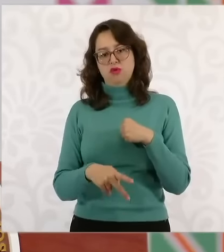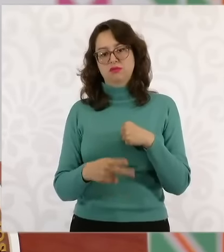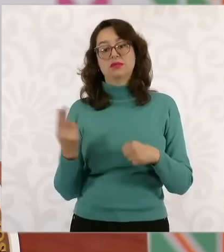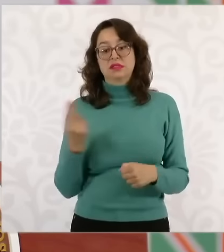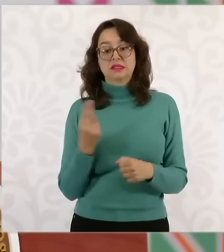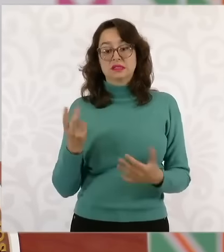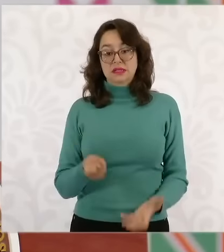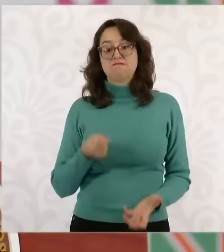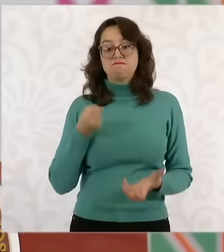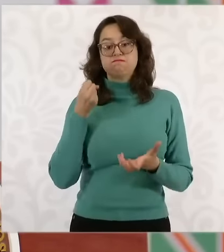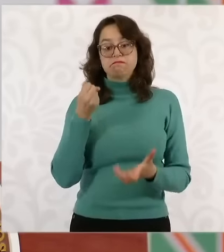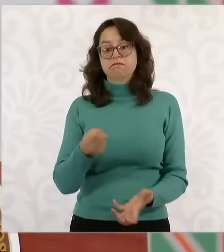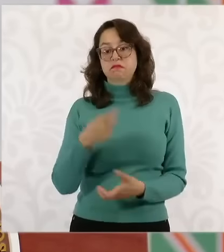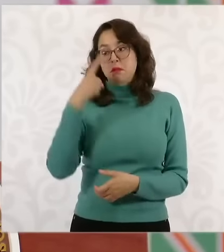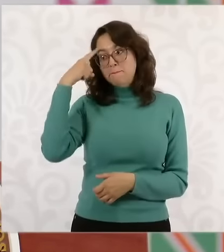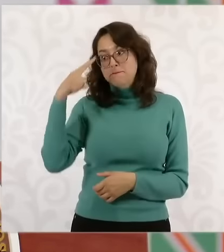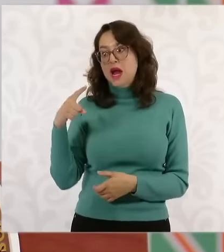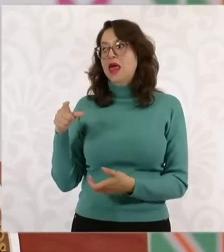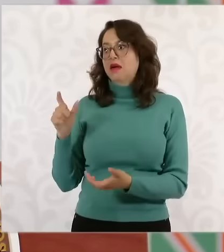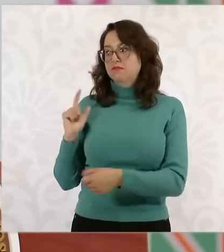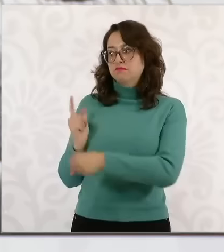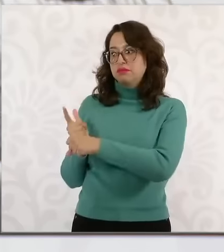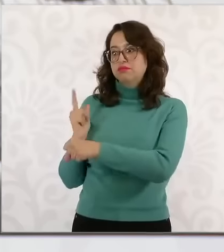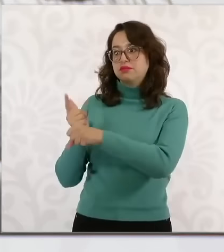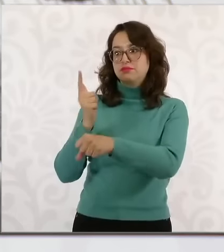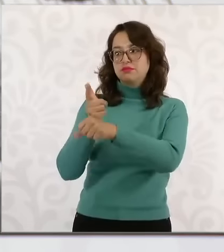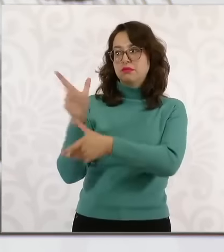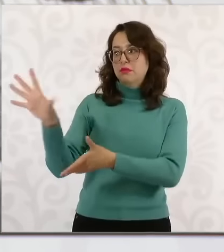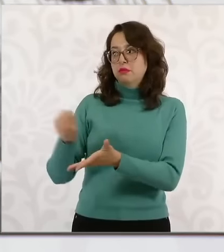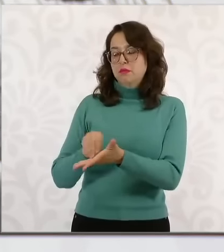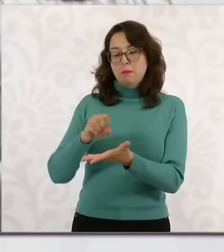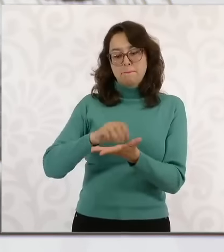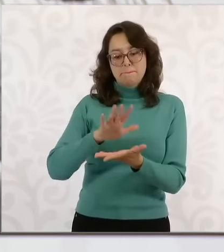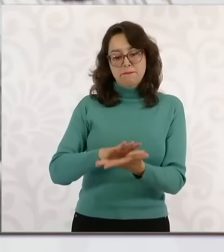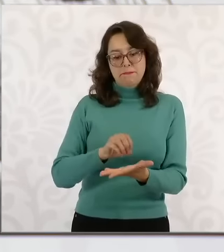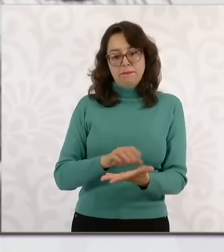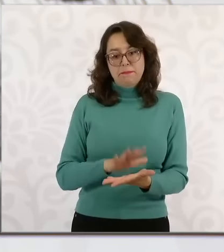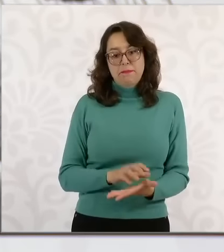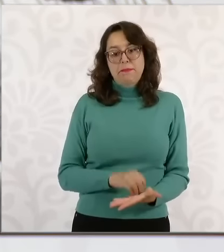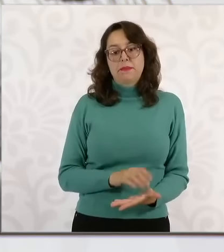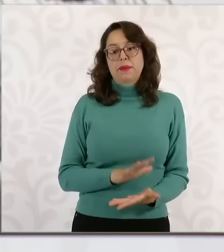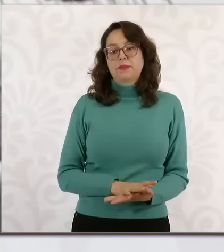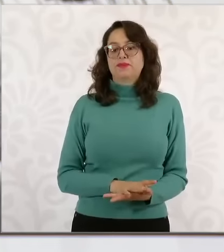para desarrollarlo. Entonces, lo que estamos pensando es que haya un primer protocolo que